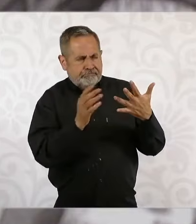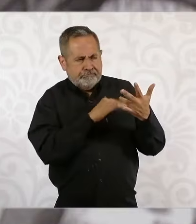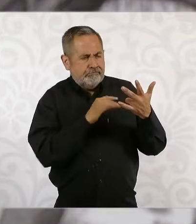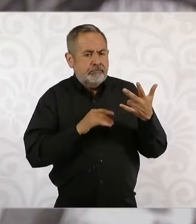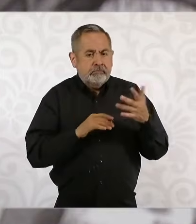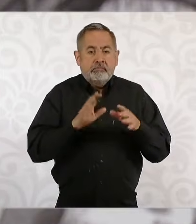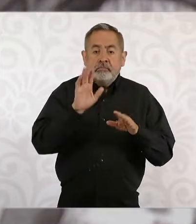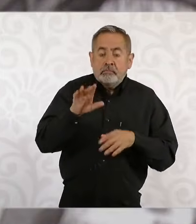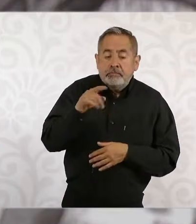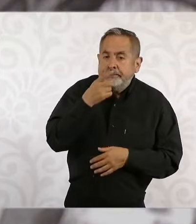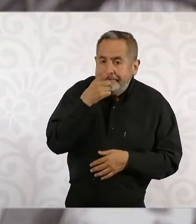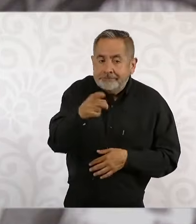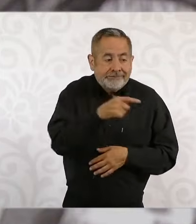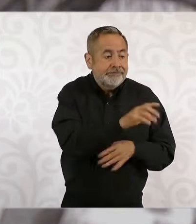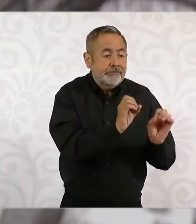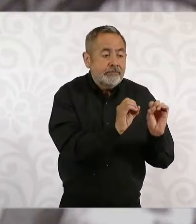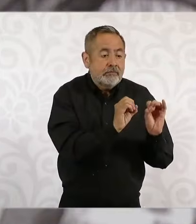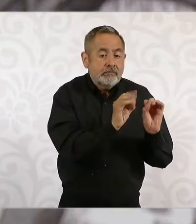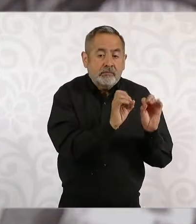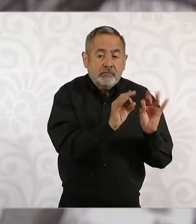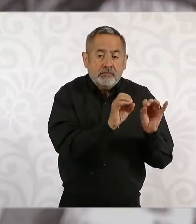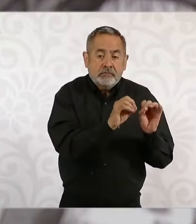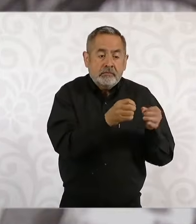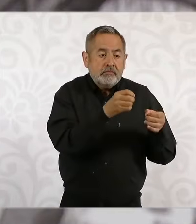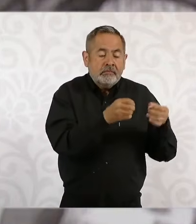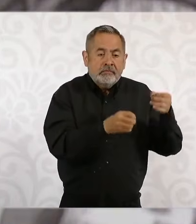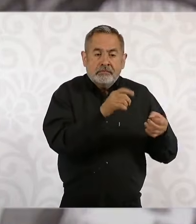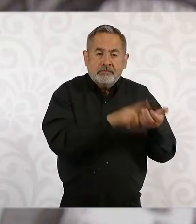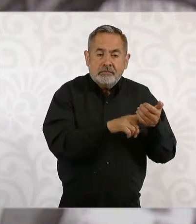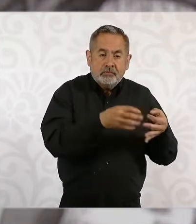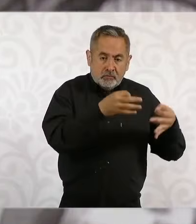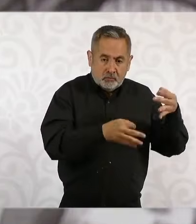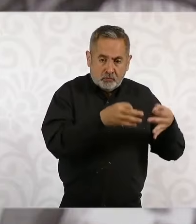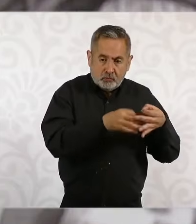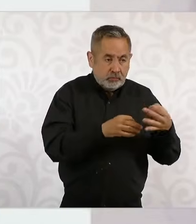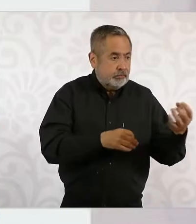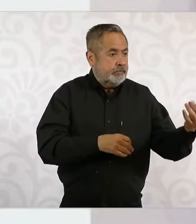de una oficina del Departamento de Justicia de los Estados Unidos. a través de relaciones exteriores,